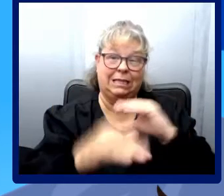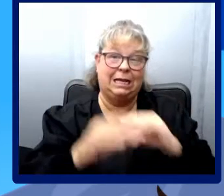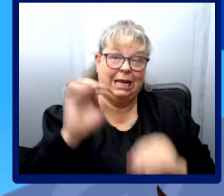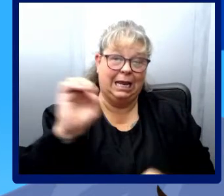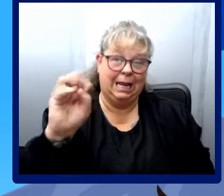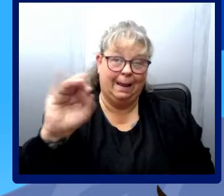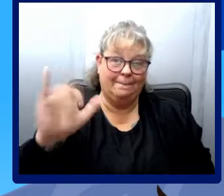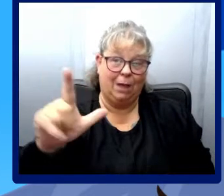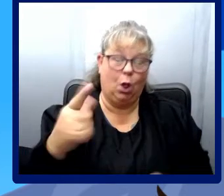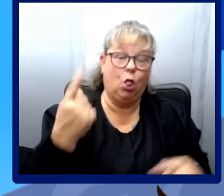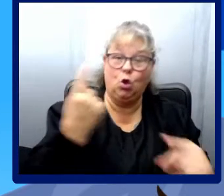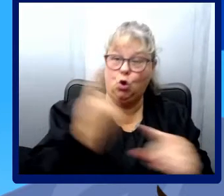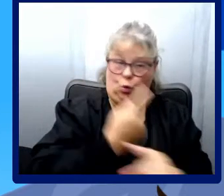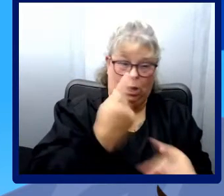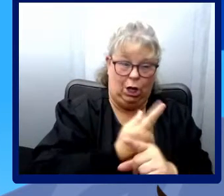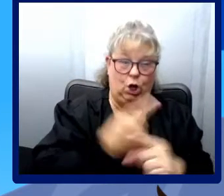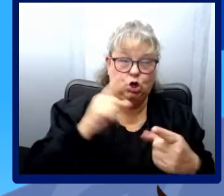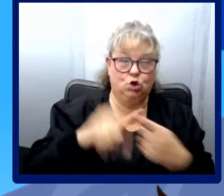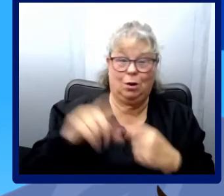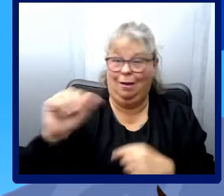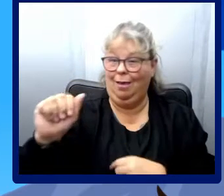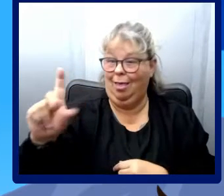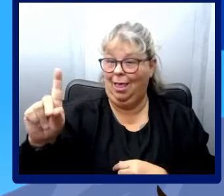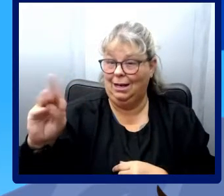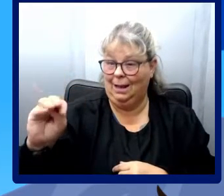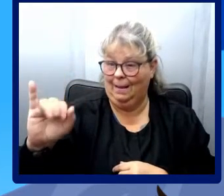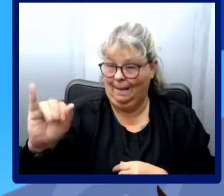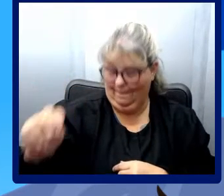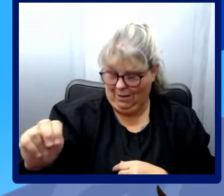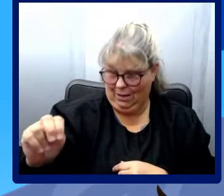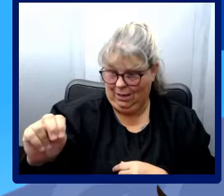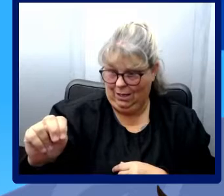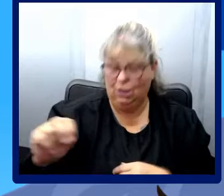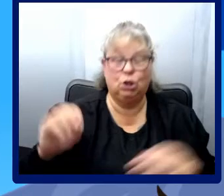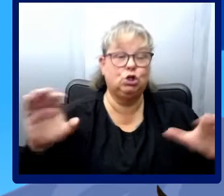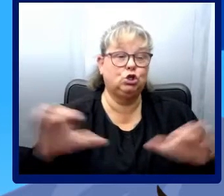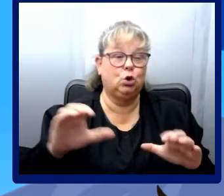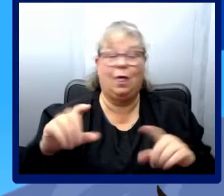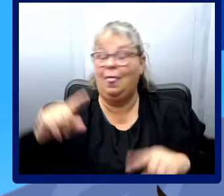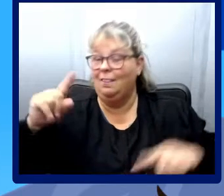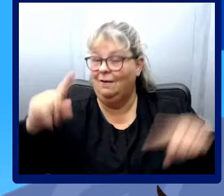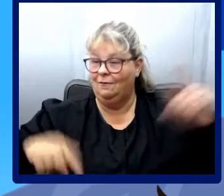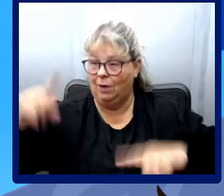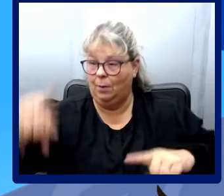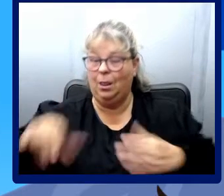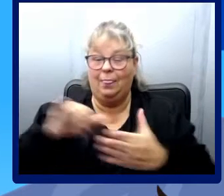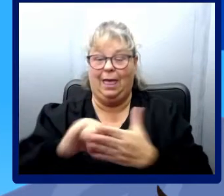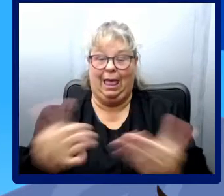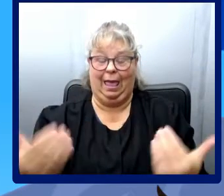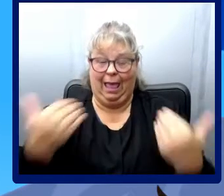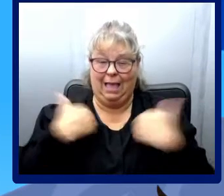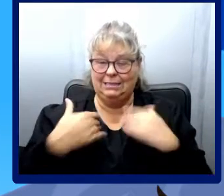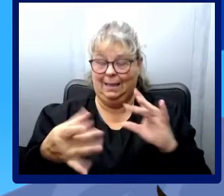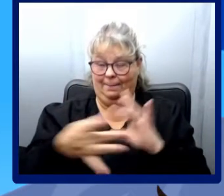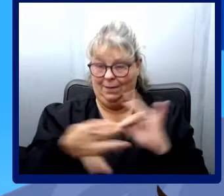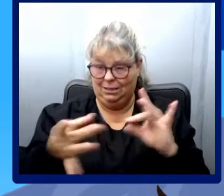que es el envío de correo electrónico a la administración. Podemos definir la variable que contendrá el mensaje que vamos a enviar al administrador,